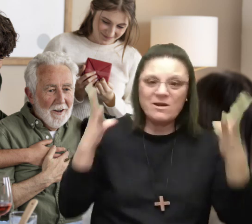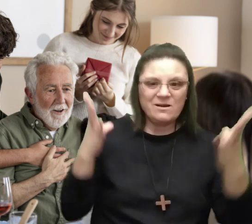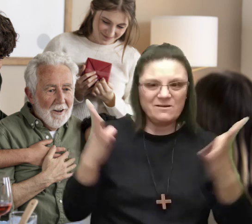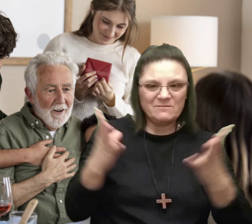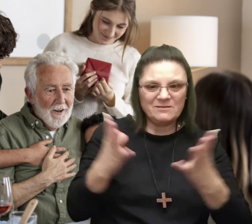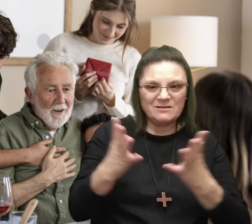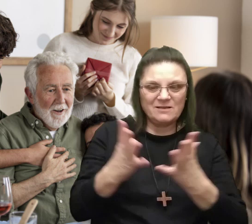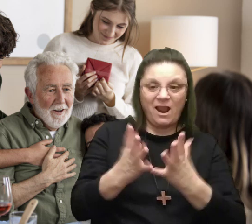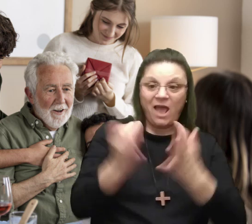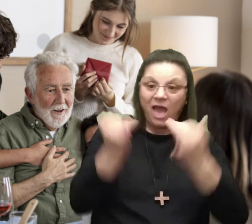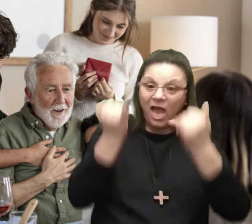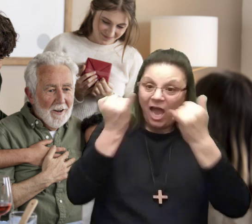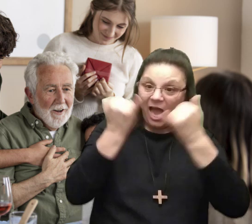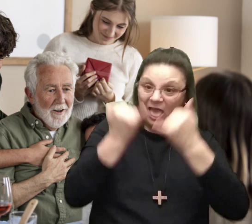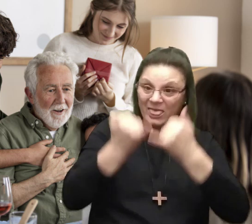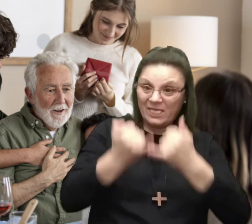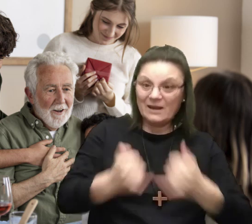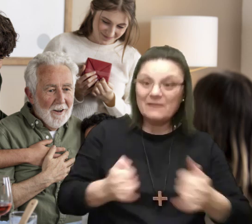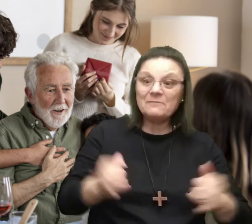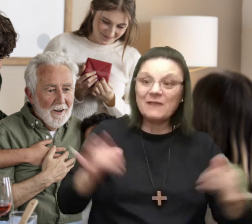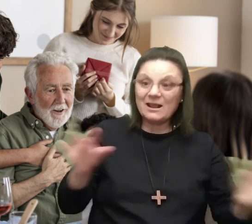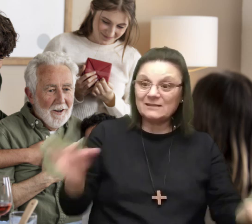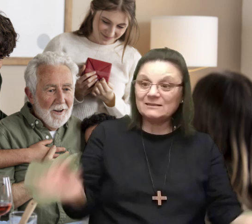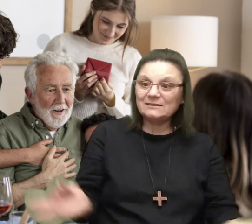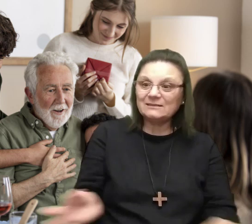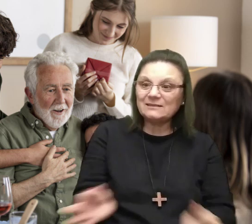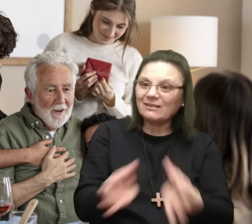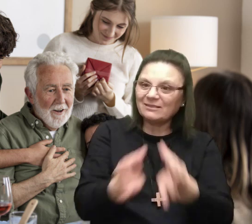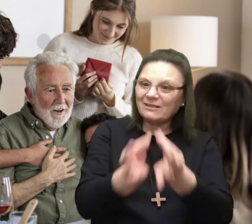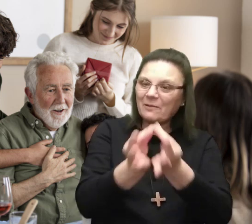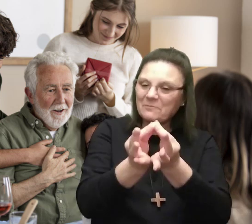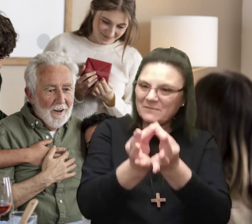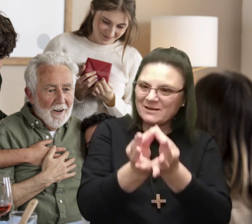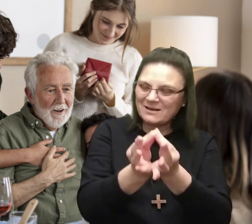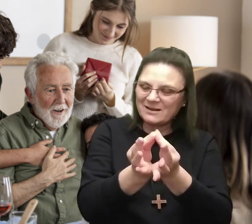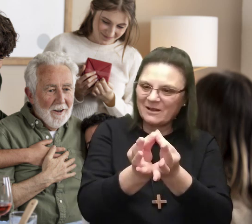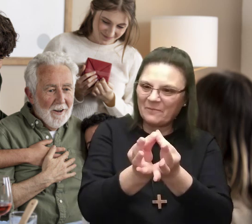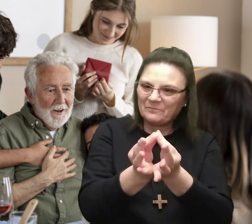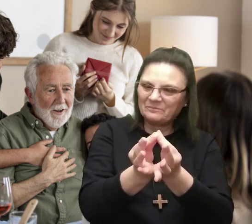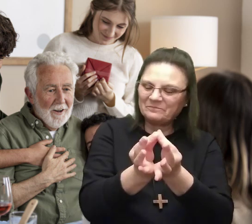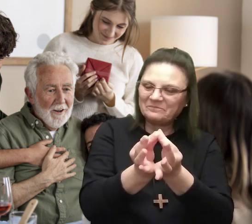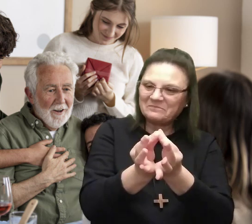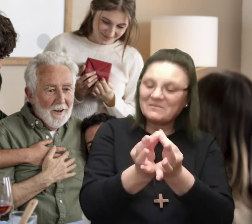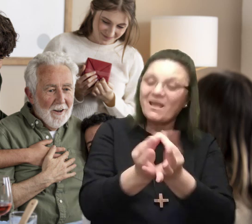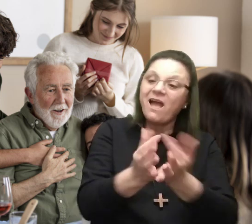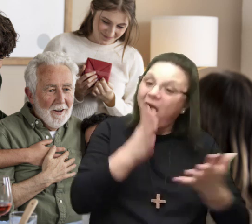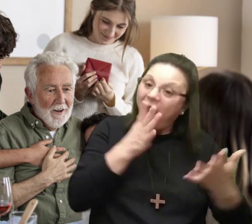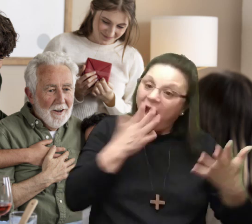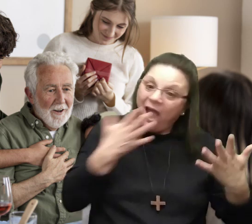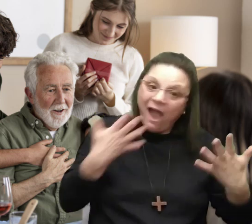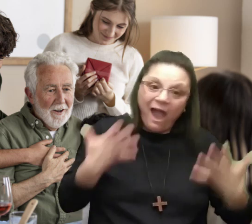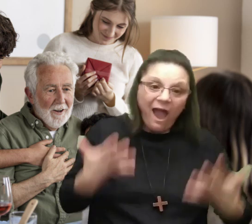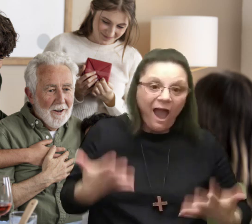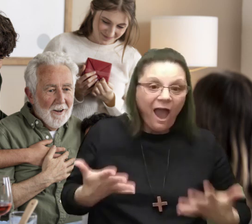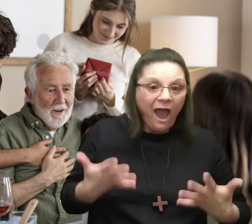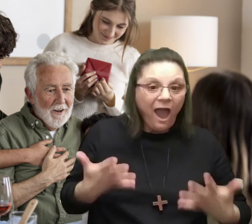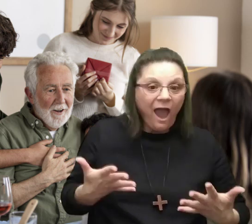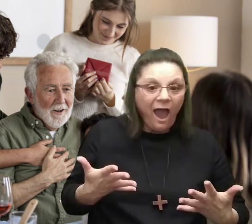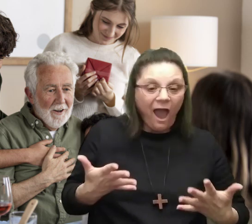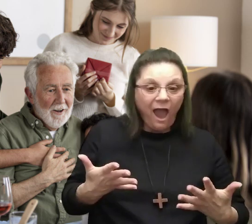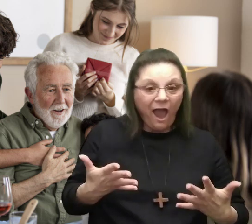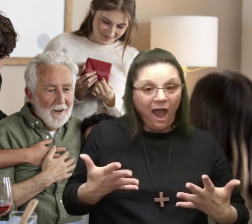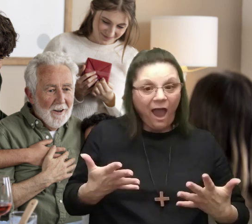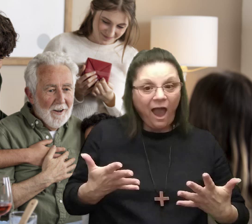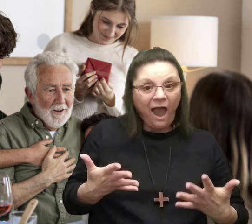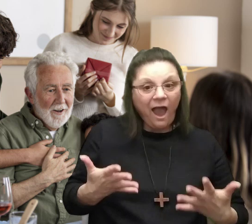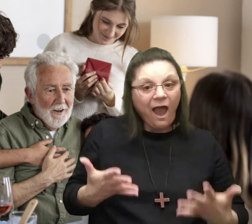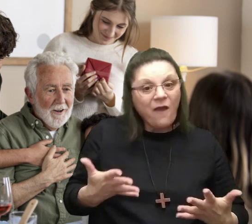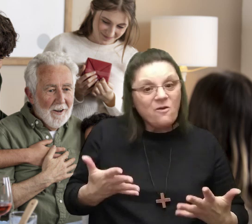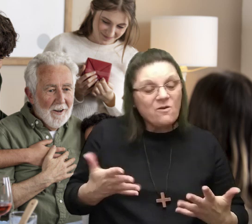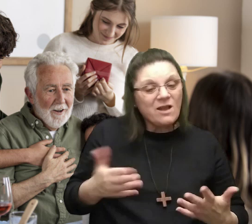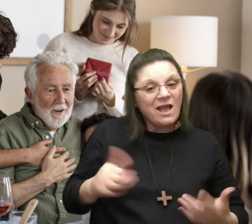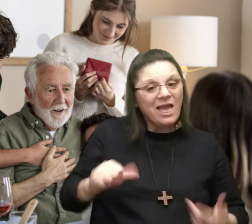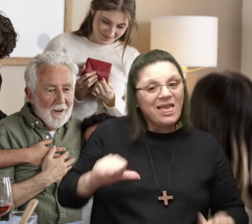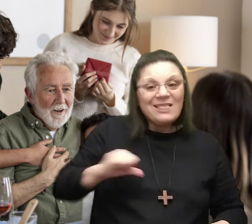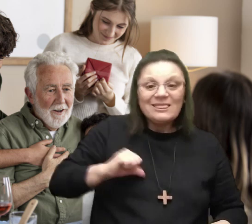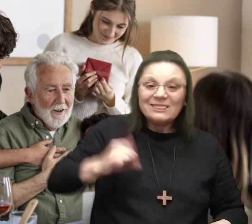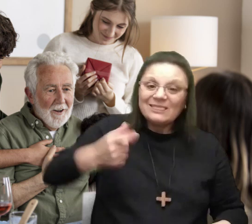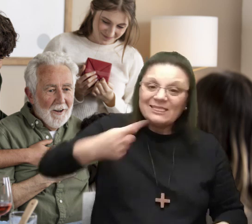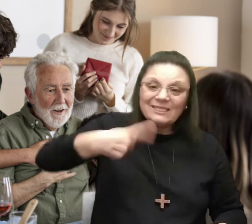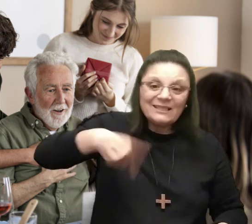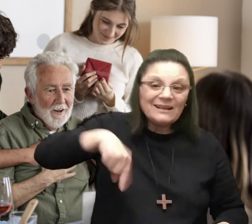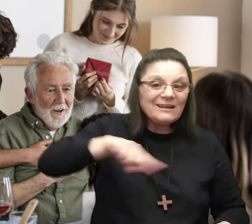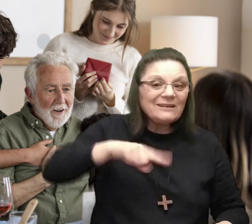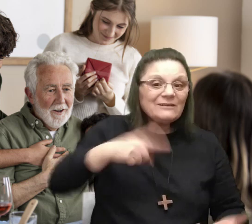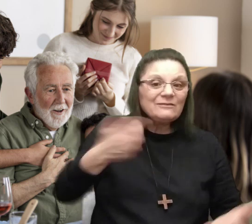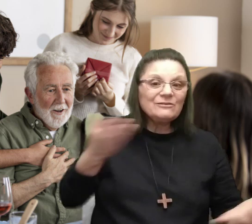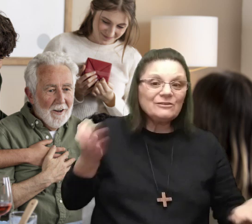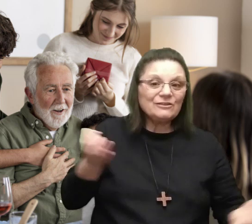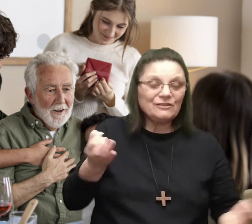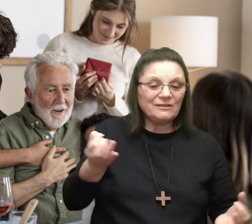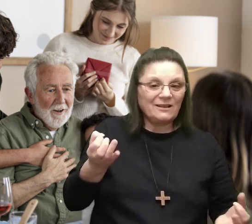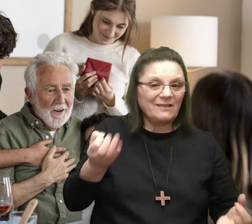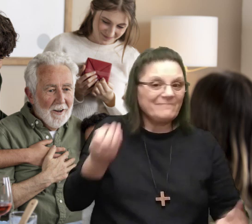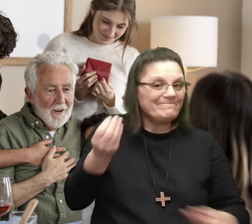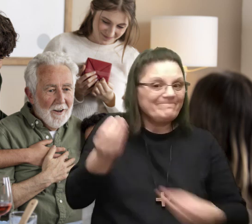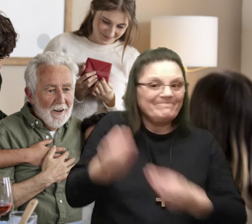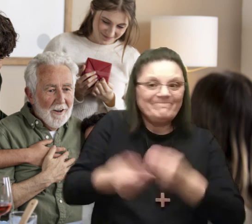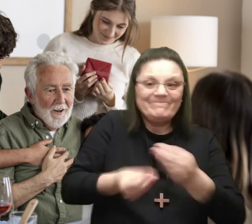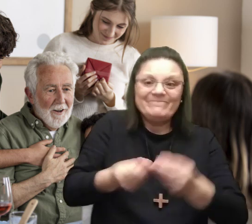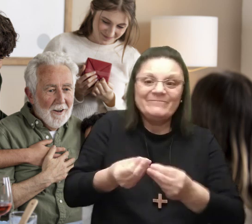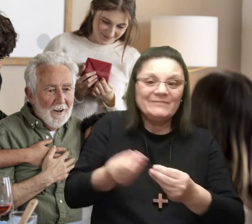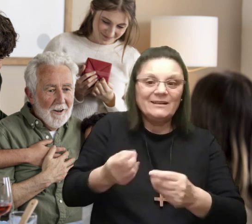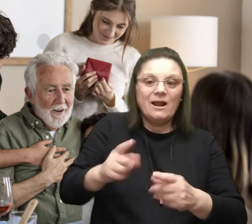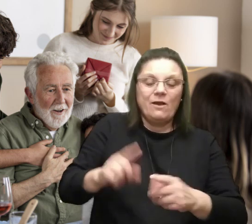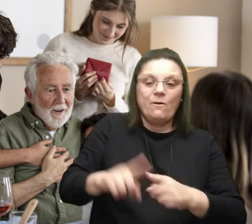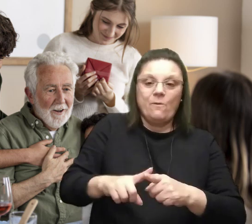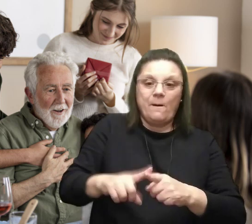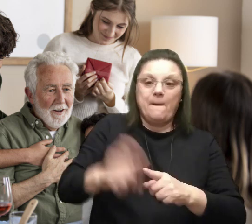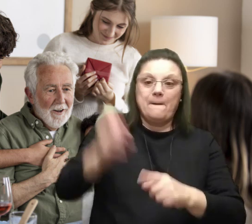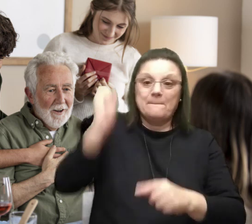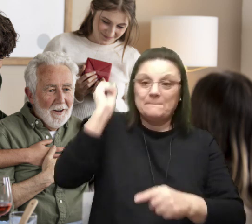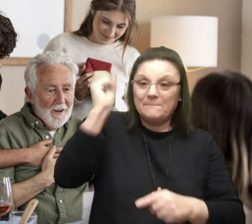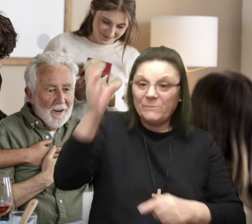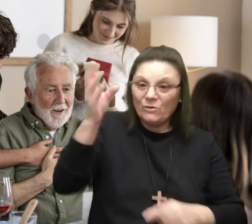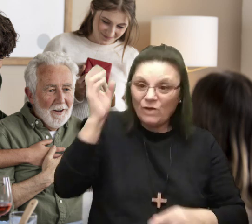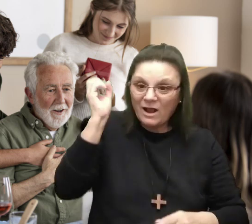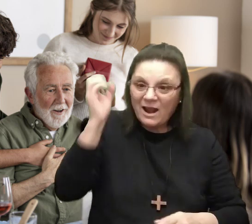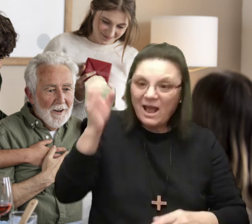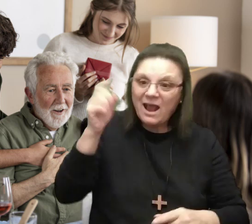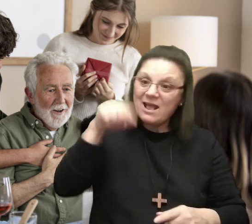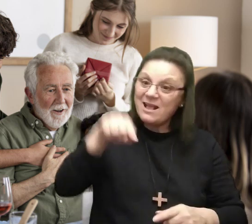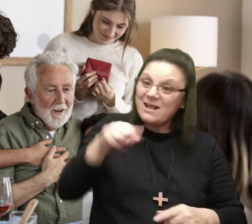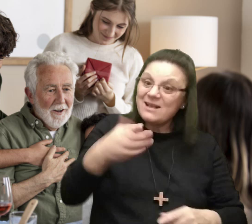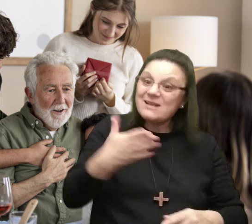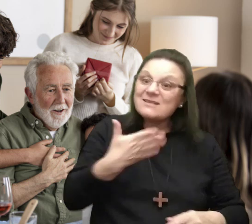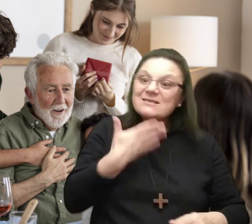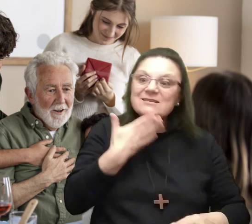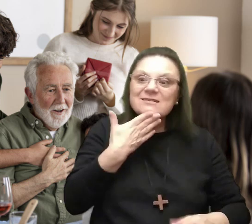de unidad universal al celebrar la Santa Misa. Ahora tenemos que tratar de prolongar este